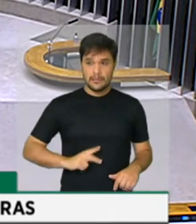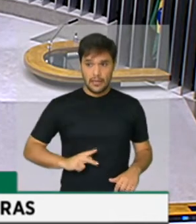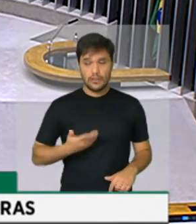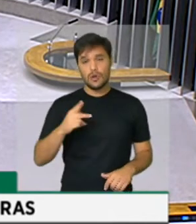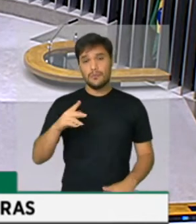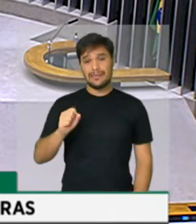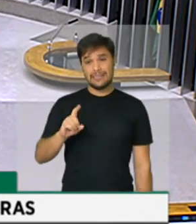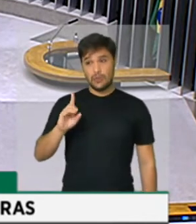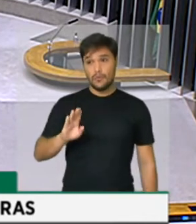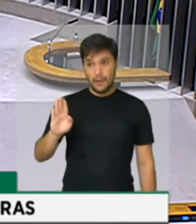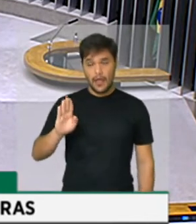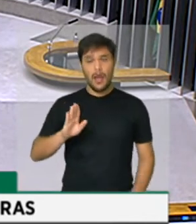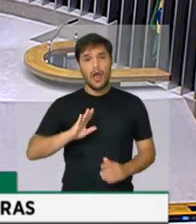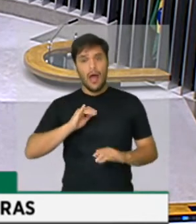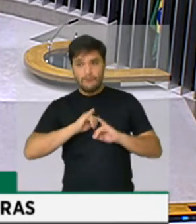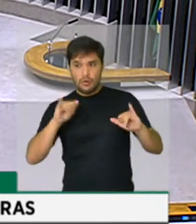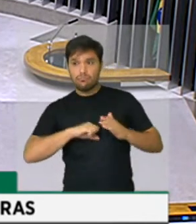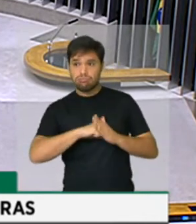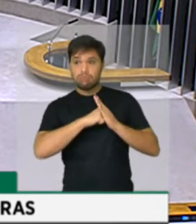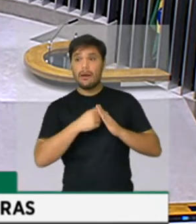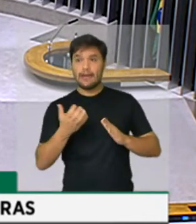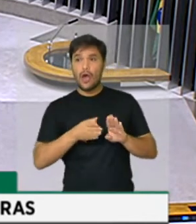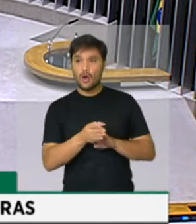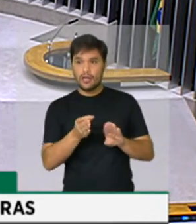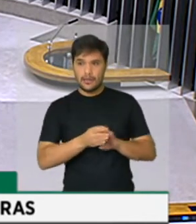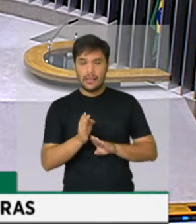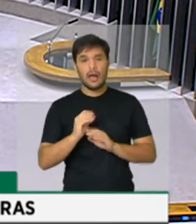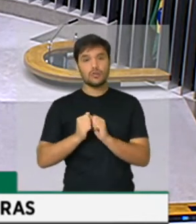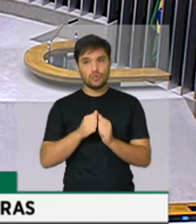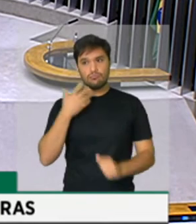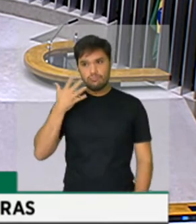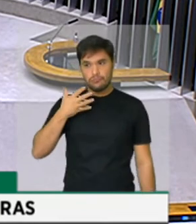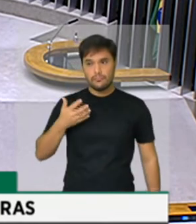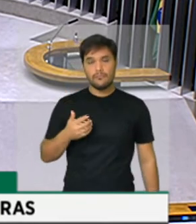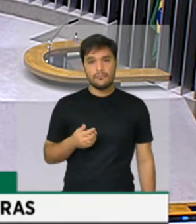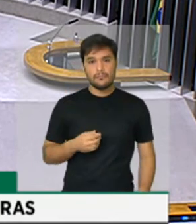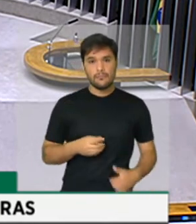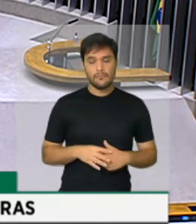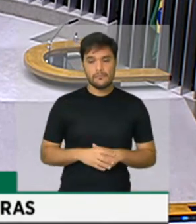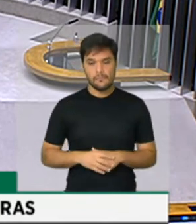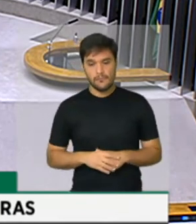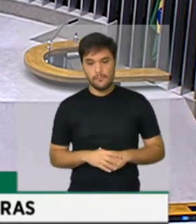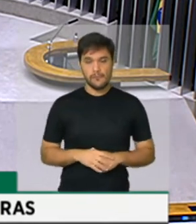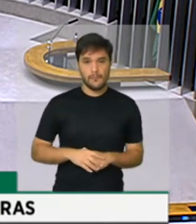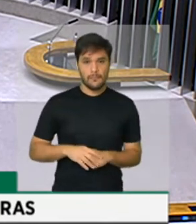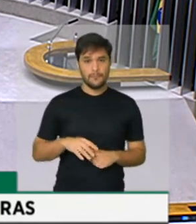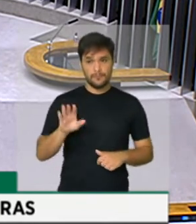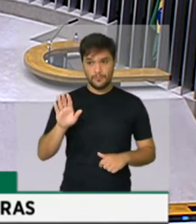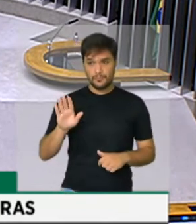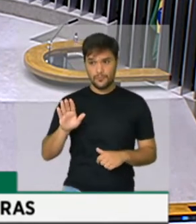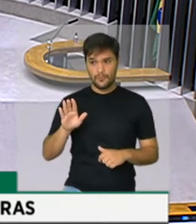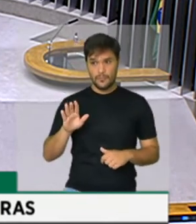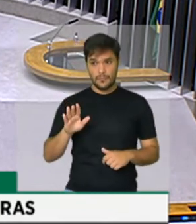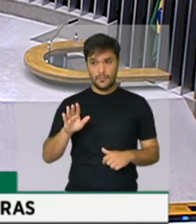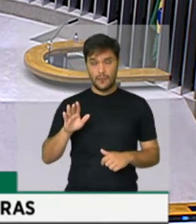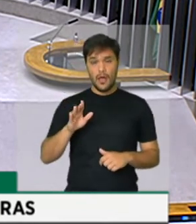O. -- [DEP. JANDIRA FEGHALI]: SR. PRESIDENTE, O PCDOB AVISOU QUE QUER OBSTRUIR MAS QUER ORIENTAR DEPOIS COM SUA FALA, TÁ ? [PRESIDENTE]: SÓ, DEPUTADA JANDIRA,